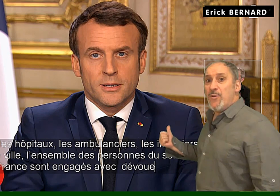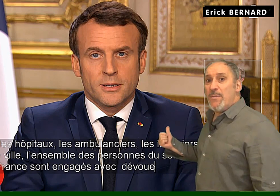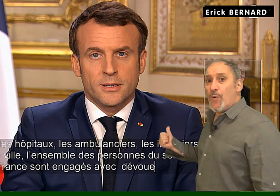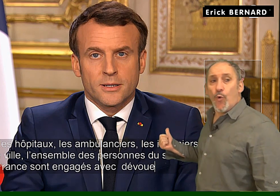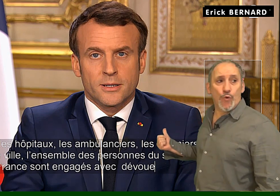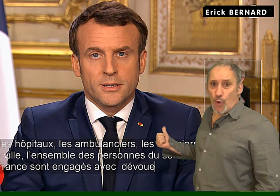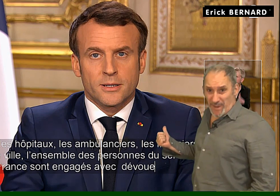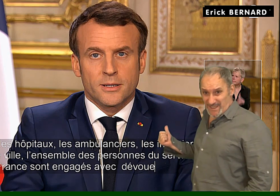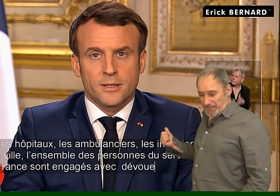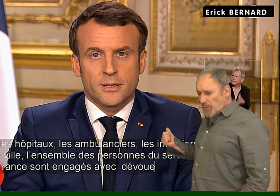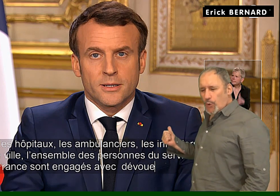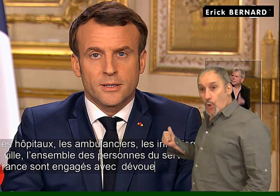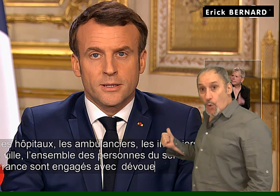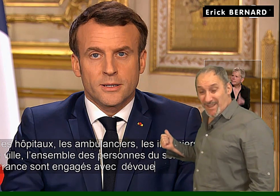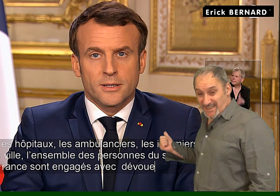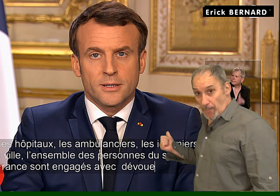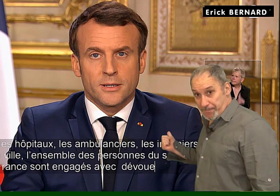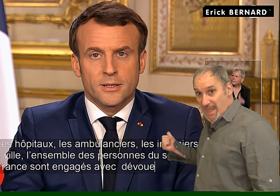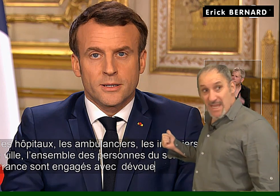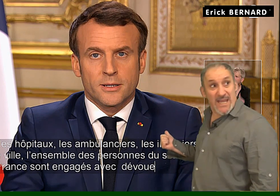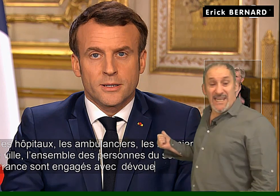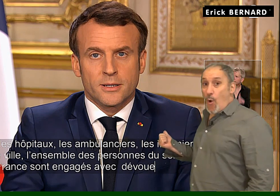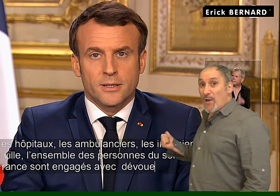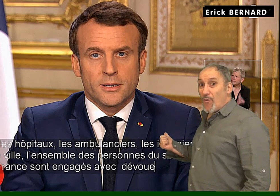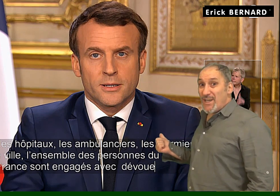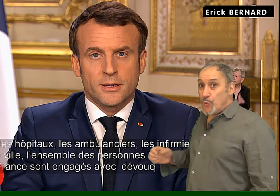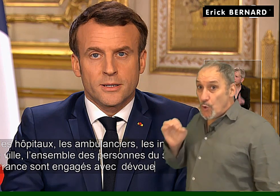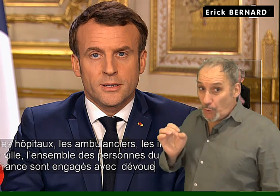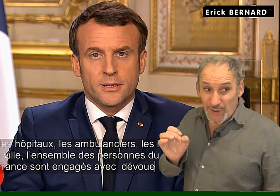Emmanuel Macron, notre paysan..euuh.. notre Président aurait convaincu lors